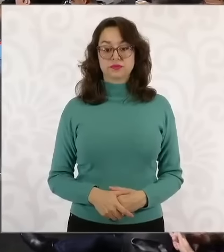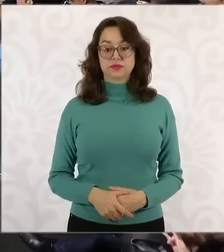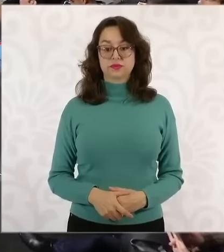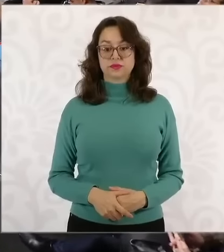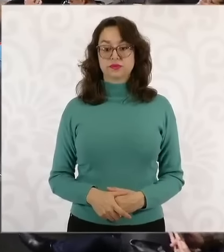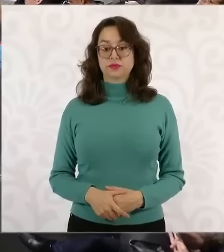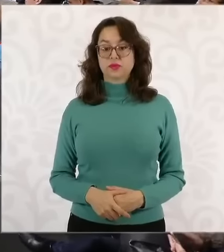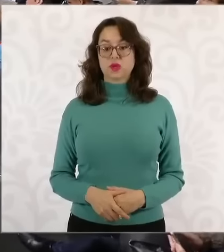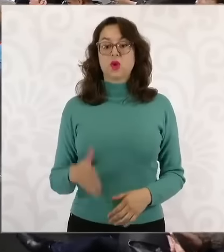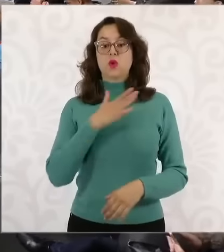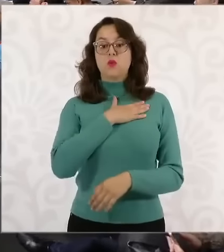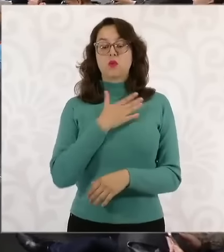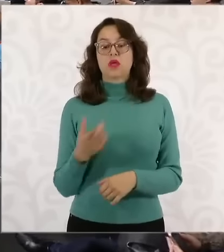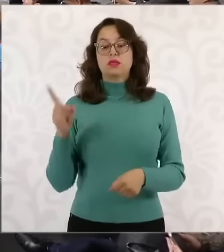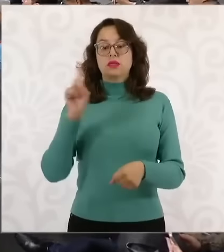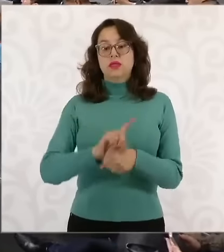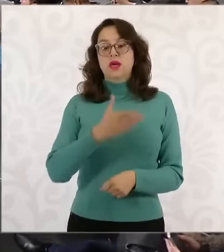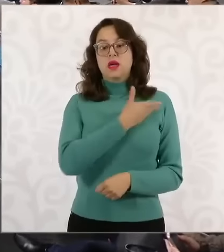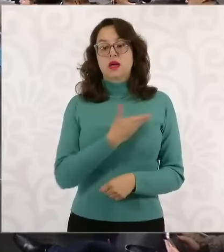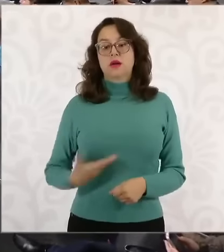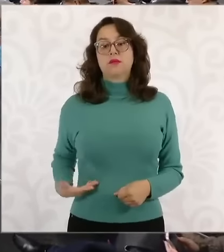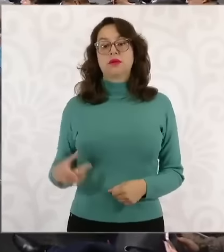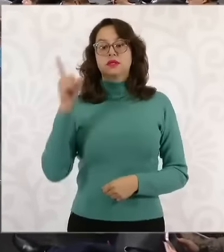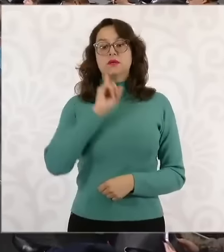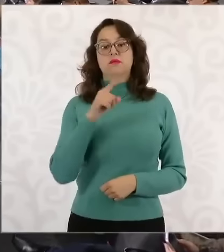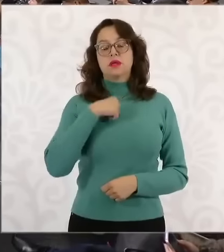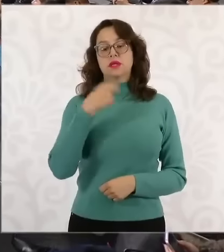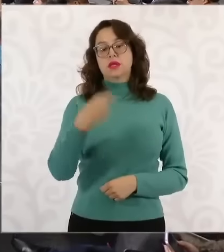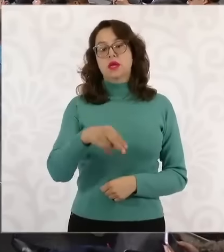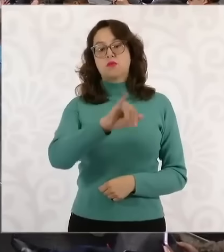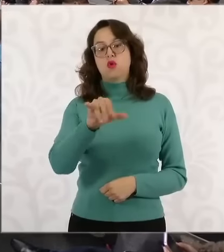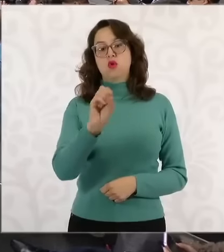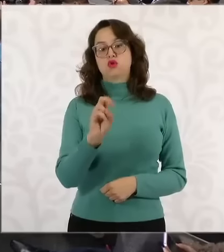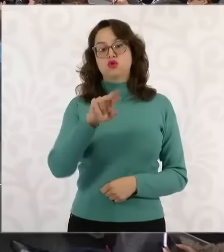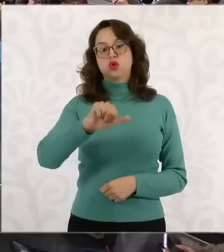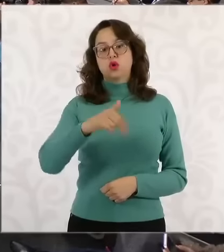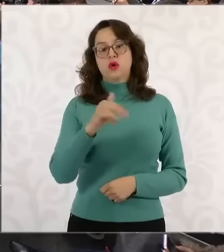Buen día, presidenta Jonathan Losada en la Red Máxima FM. Pues primero preguntarle este fin de